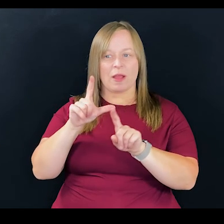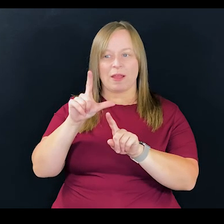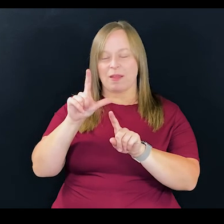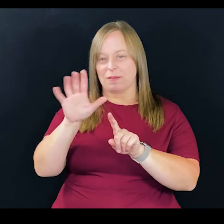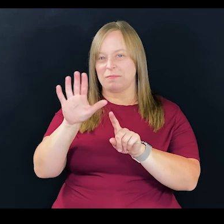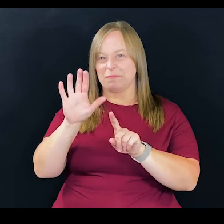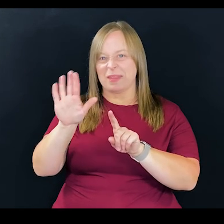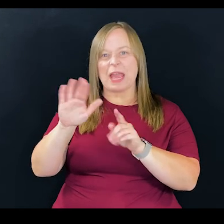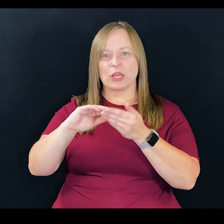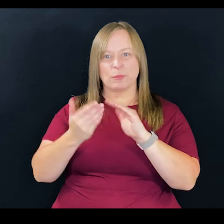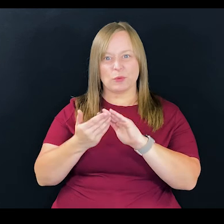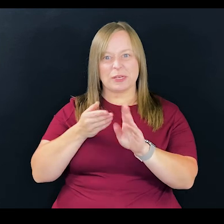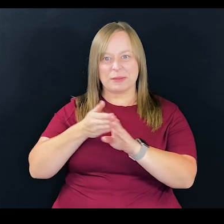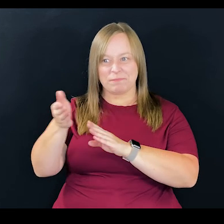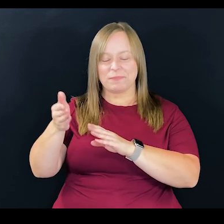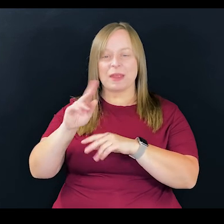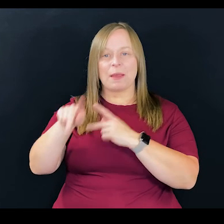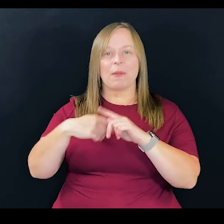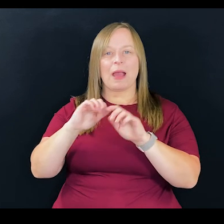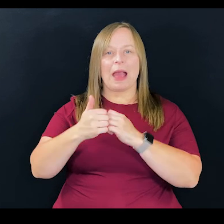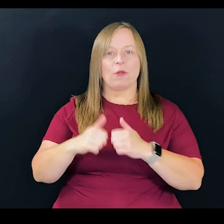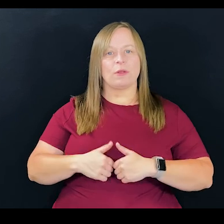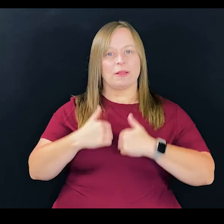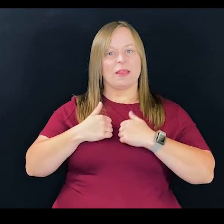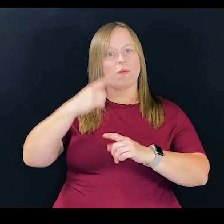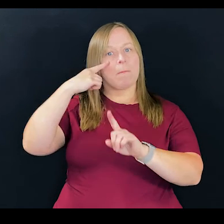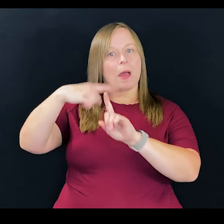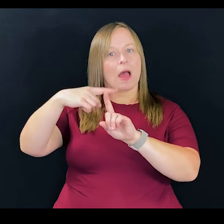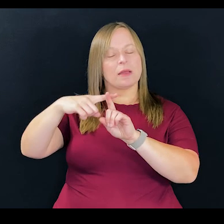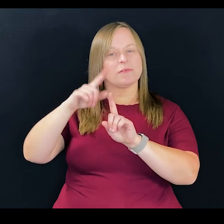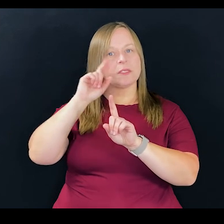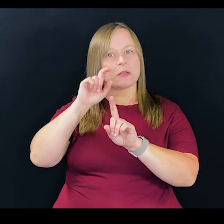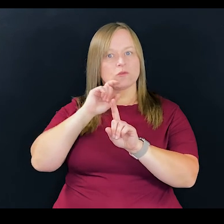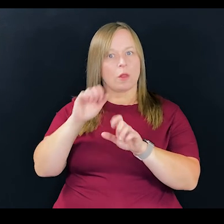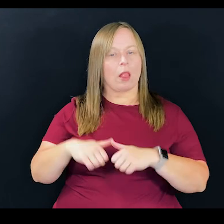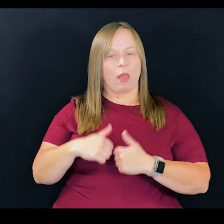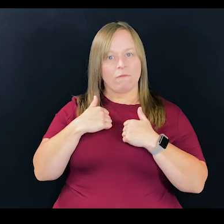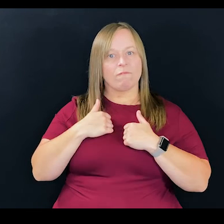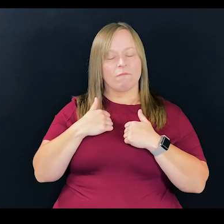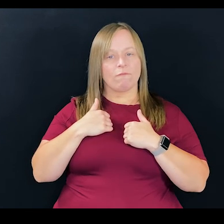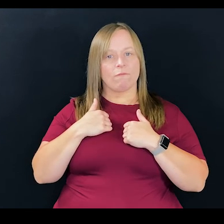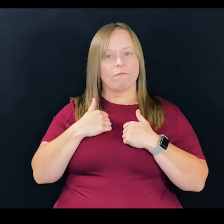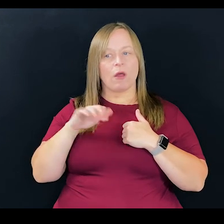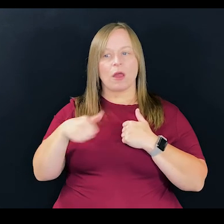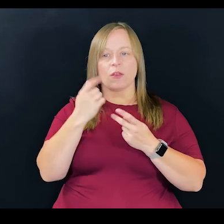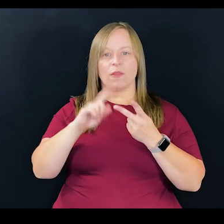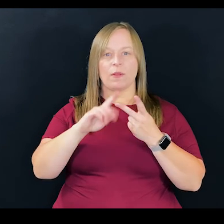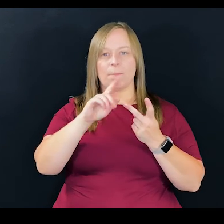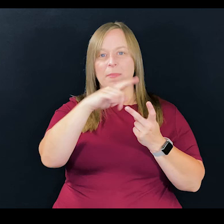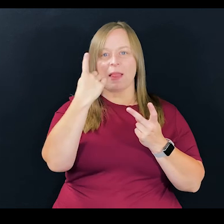de la comunidad LGBTQ latinos sobre cómo vivir una vida sexual positiva.